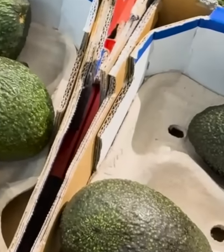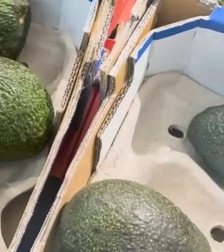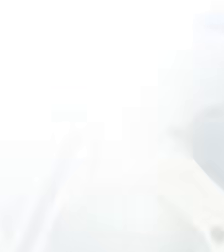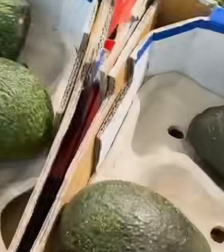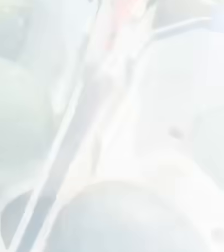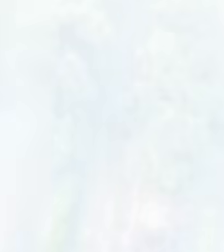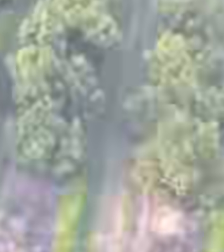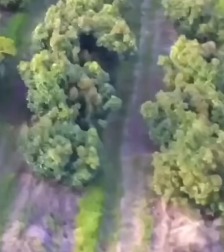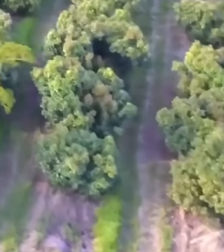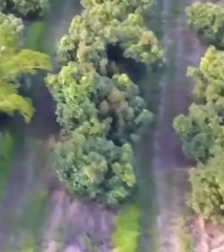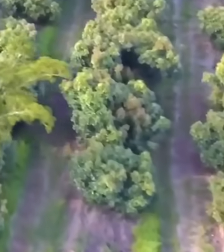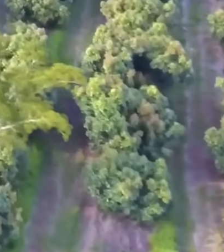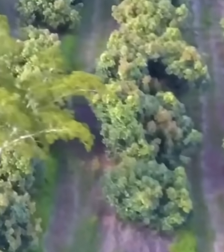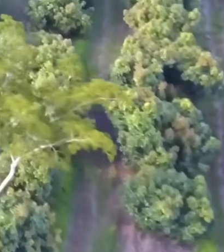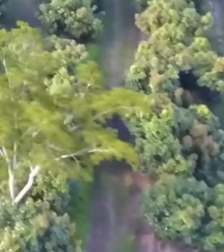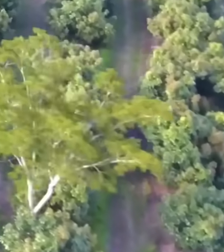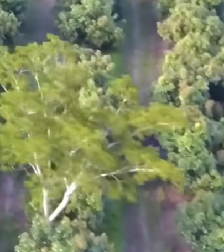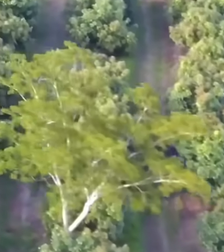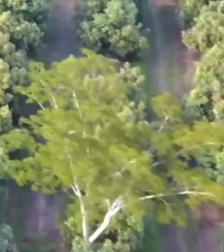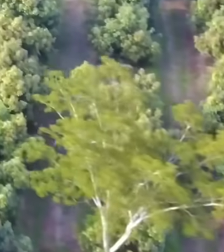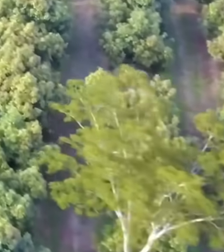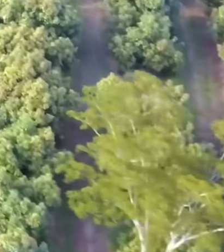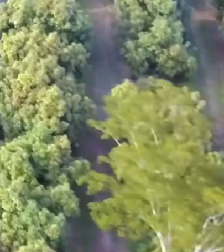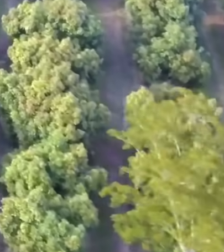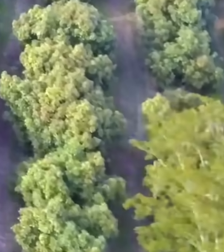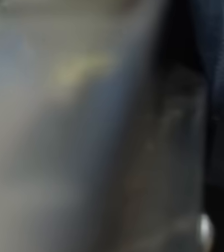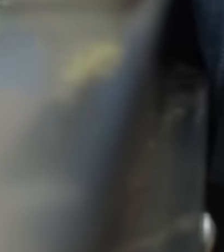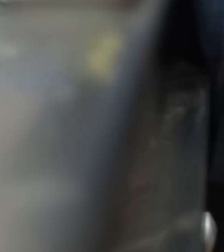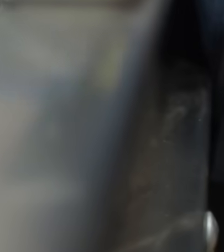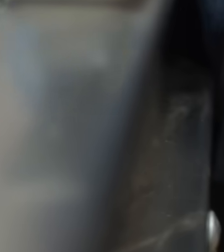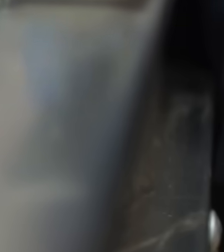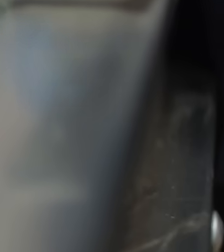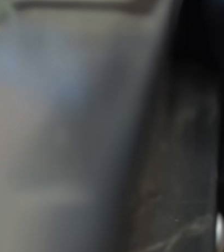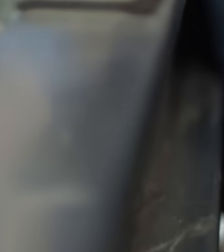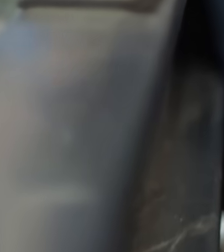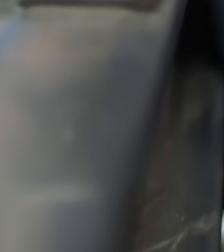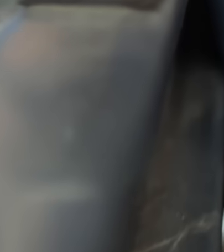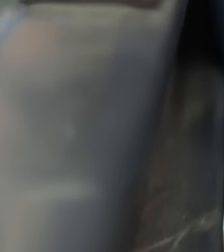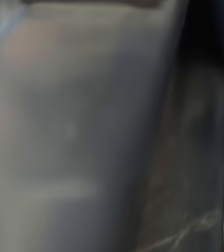autorizar los huertos y empacadoras mexicanas que cumplan con lo establecido en el plan para que